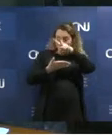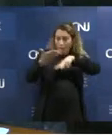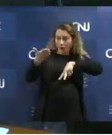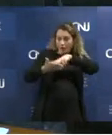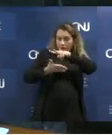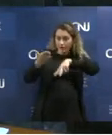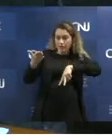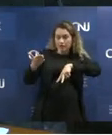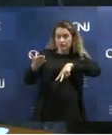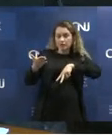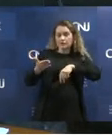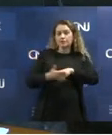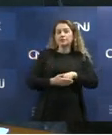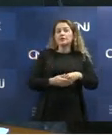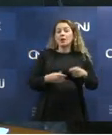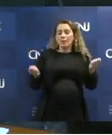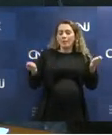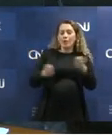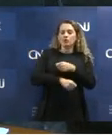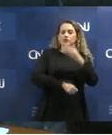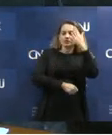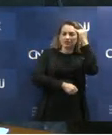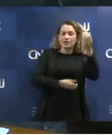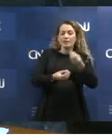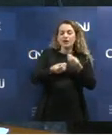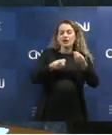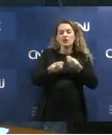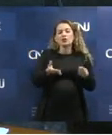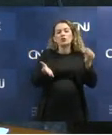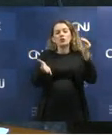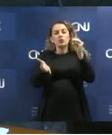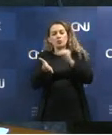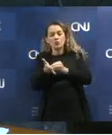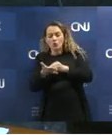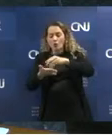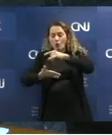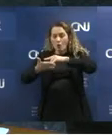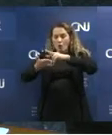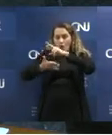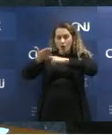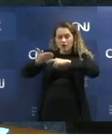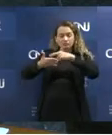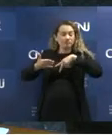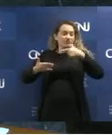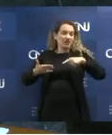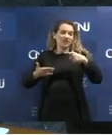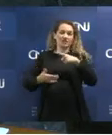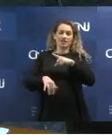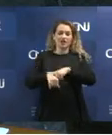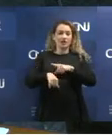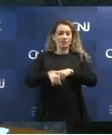de sabermos o relatório da corregedoria, como estava efetivamente. Mas não temos prazo, porque hoje a gente tem que resolver nessa dúvida.